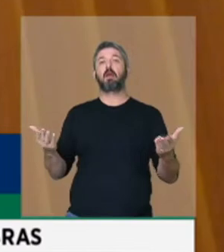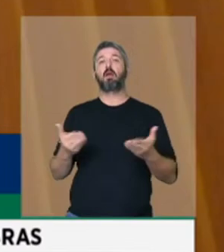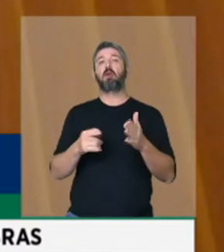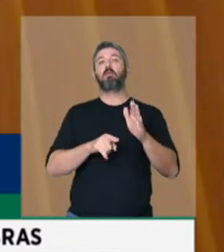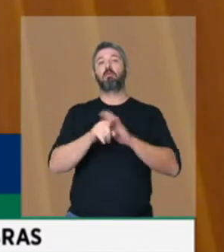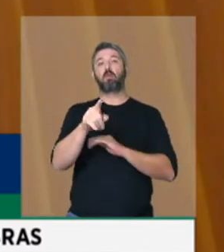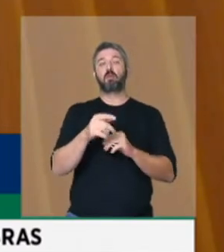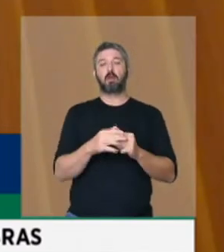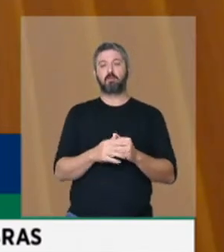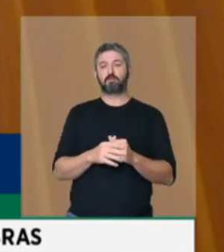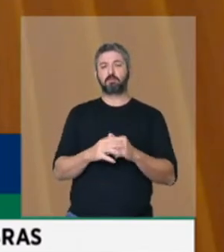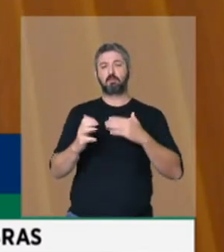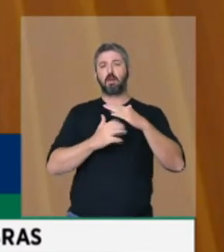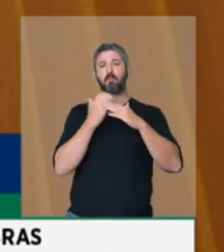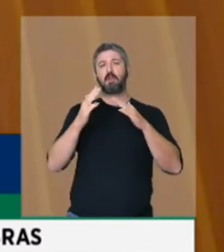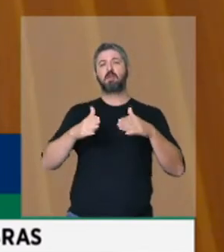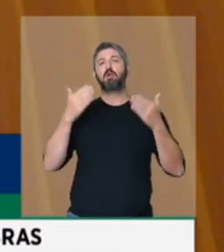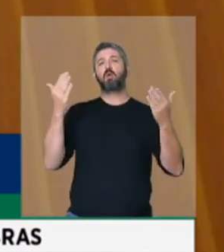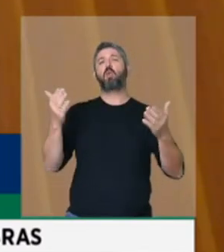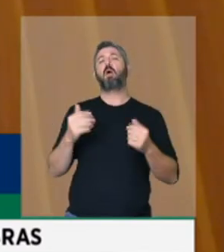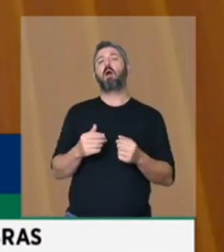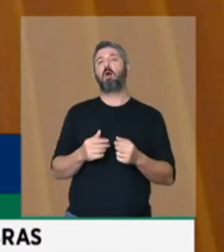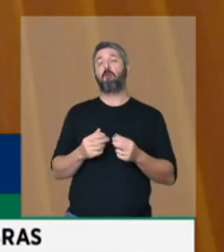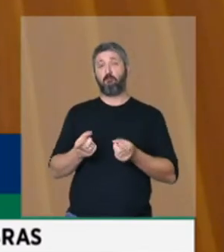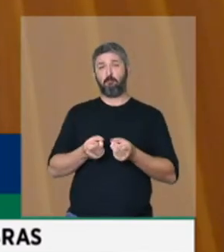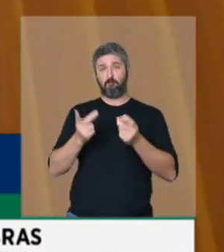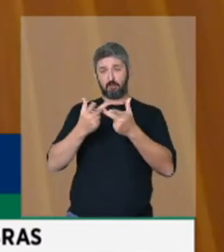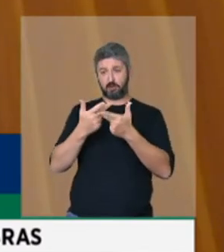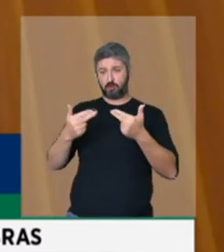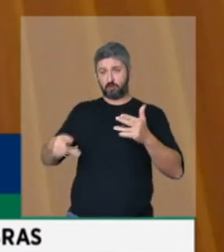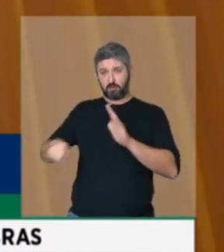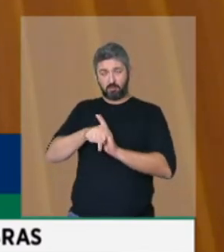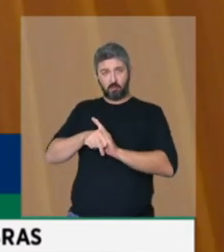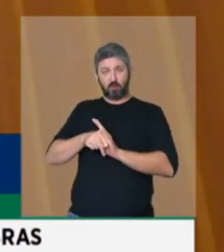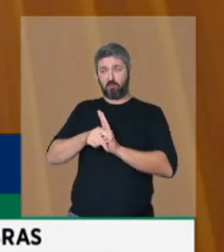SANTA VITÓRIA E NO CHUI, QUE GERA 350 MILHÕES DE LUCRO/ANO, FOI VENDIDO PELA